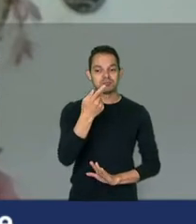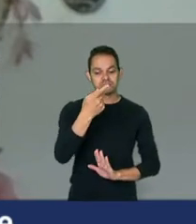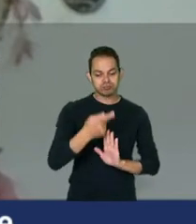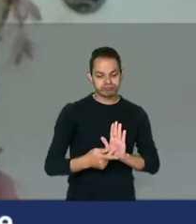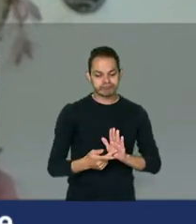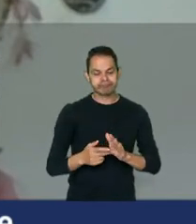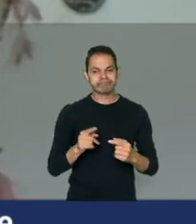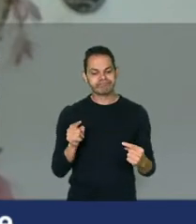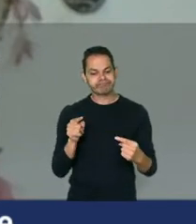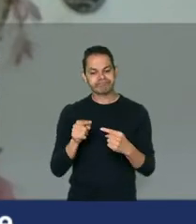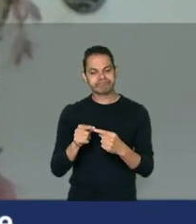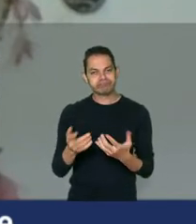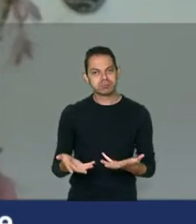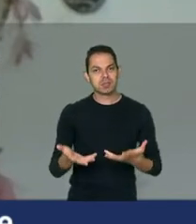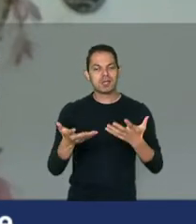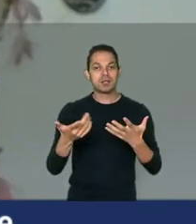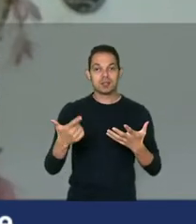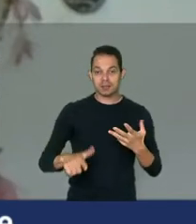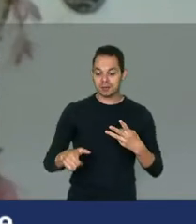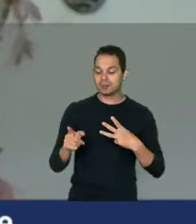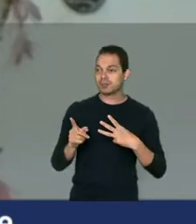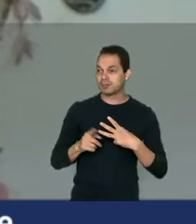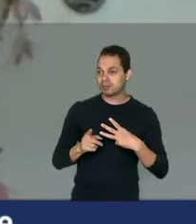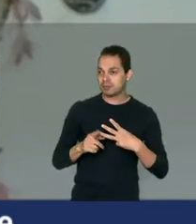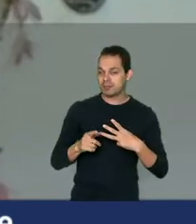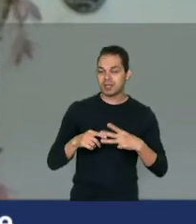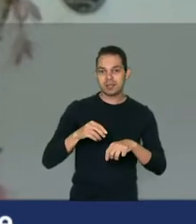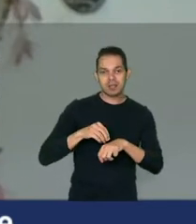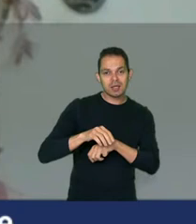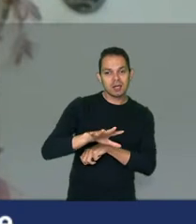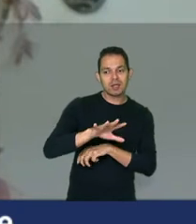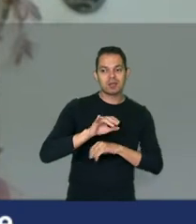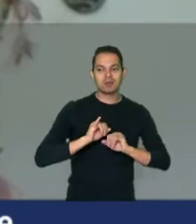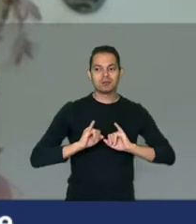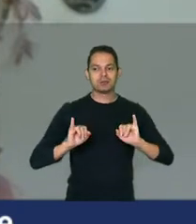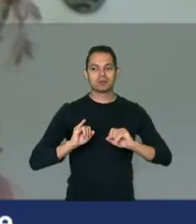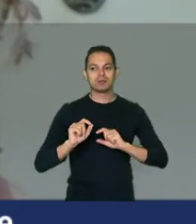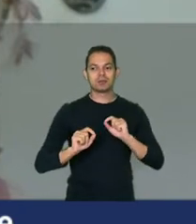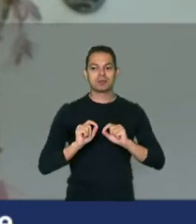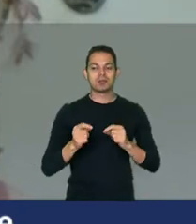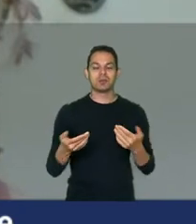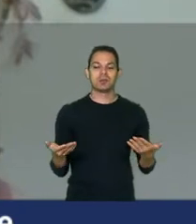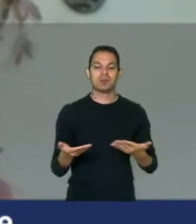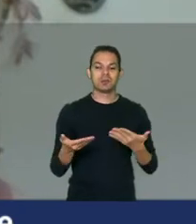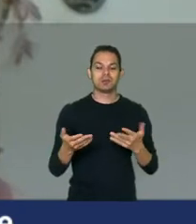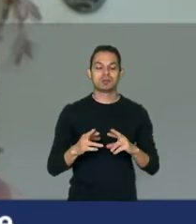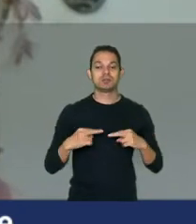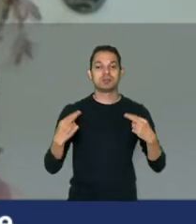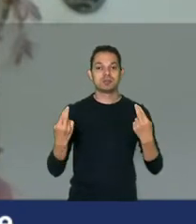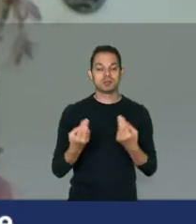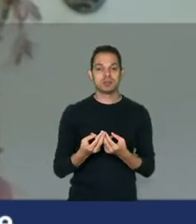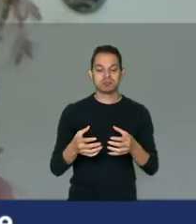TAMBÉM TEM ESSE MUNDO DA ARTE, É IMPORTANTE QUE VÁ UM PROJETO NA LINHA DE APOIO A ESSE. SEGUNDO, SENHOR PRESIDENTE, EU QUERIA